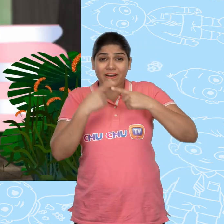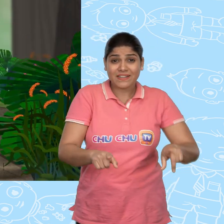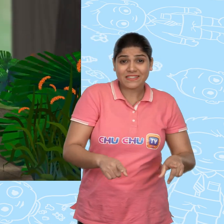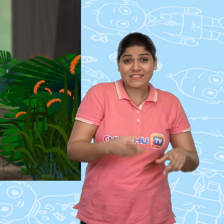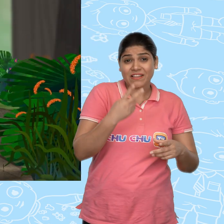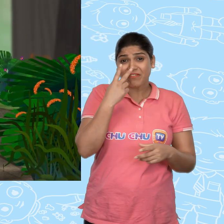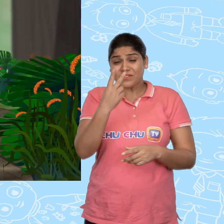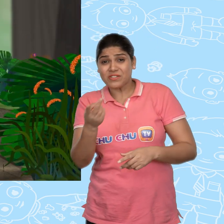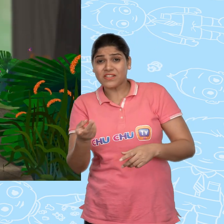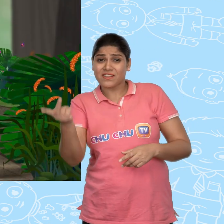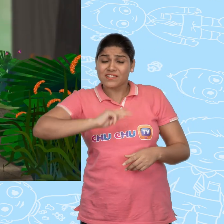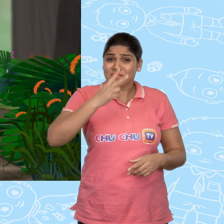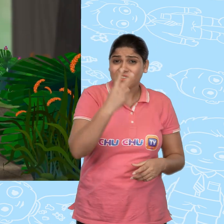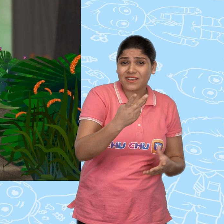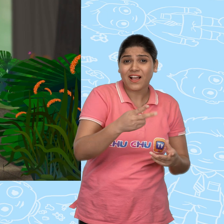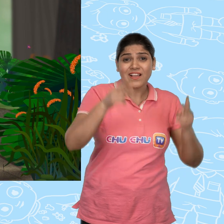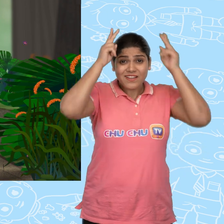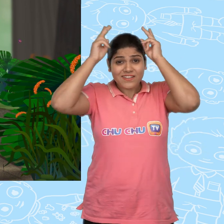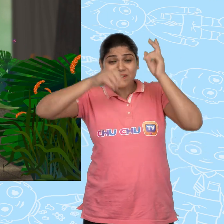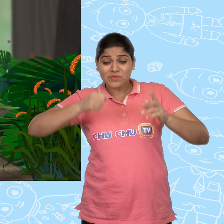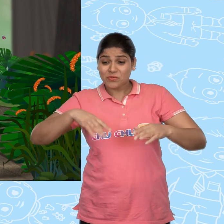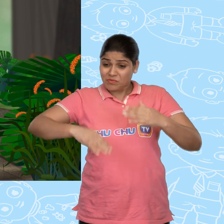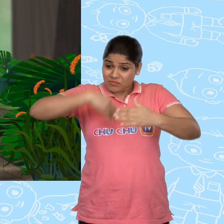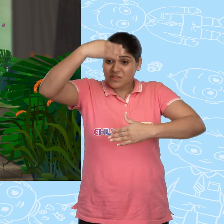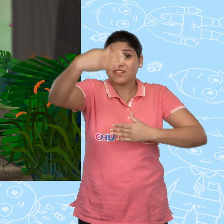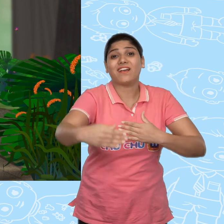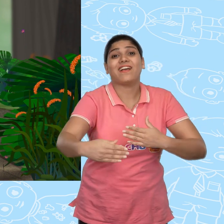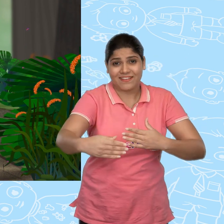पर फिर से उसने देखा की खरगोश अभी भी उससे आगे है...